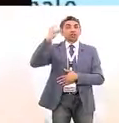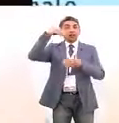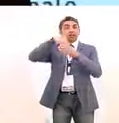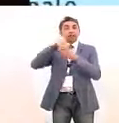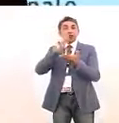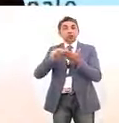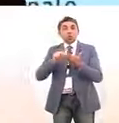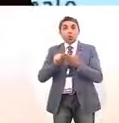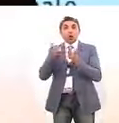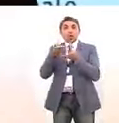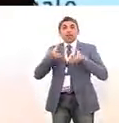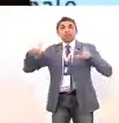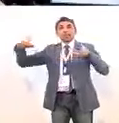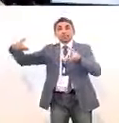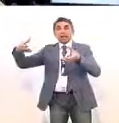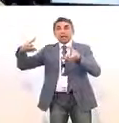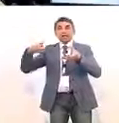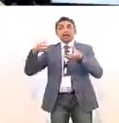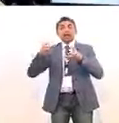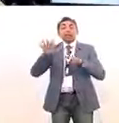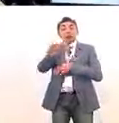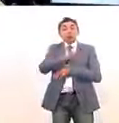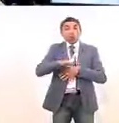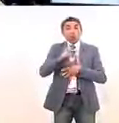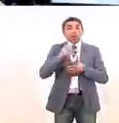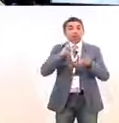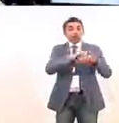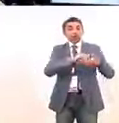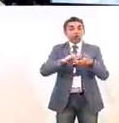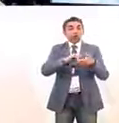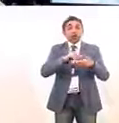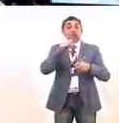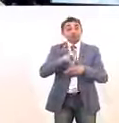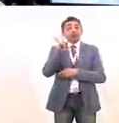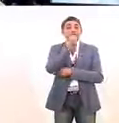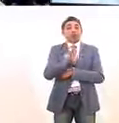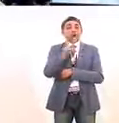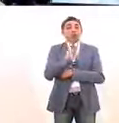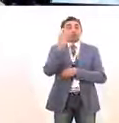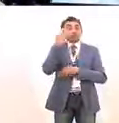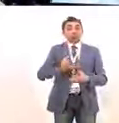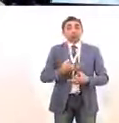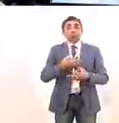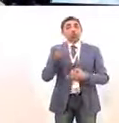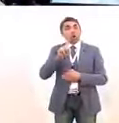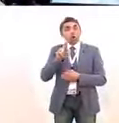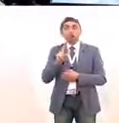dentro gli stadi, dentro i luoghi della società. Questa è la violenza, non il fatto che qualcuno